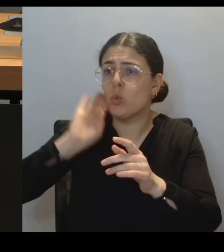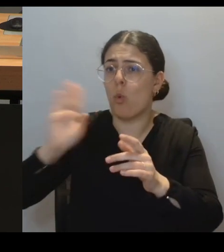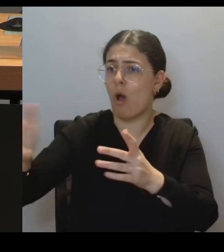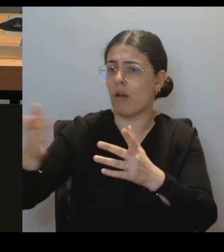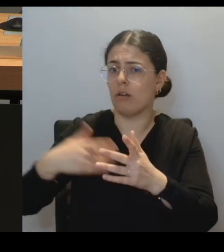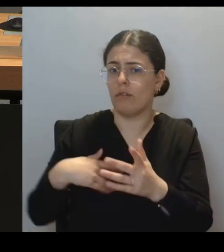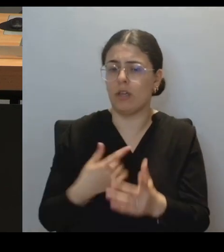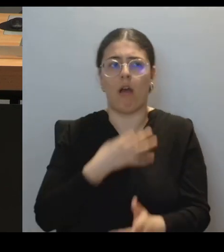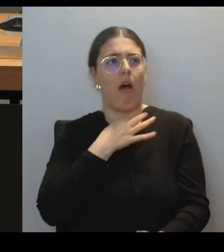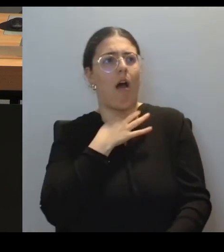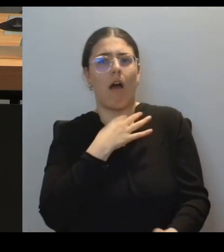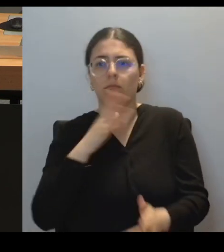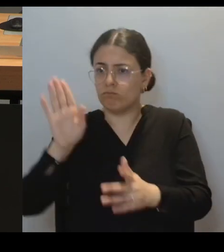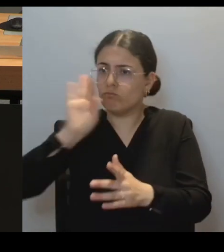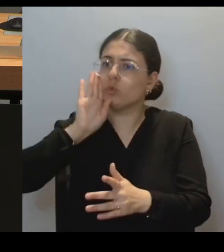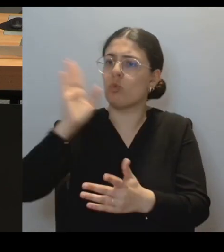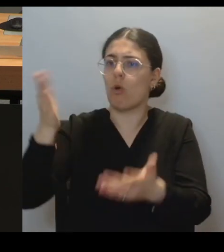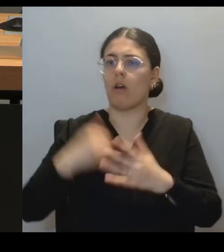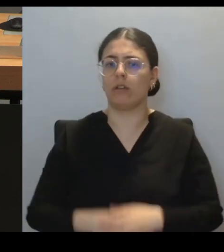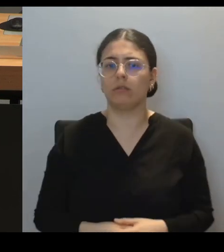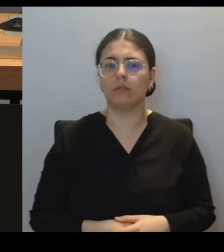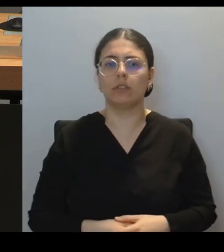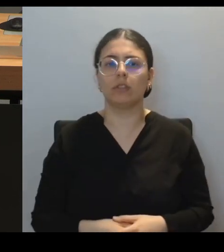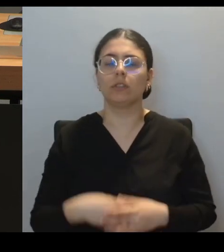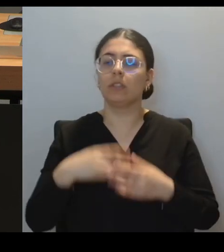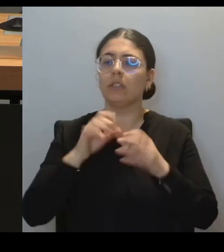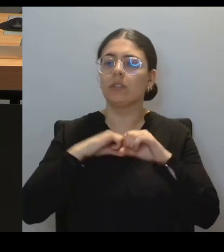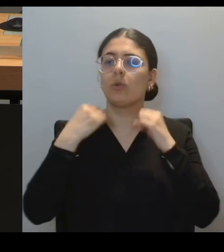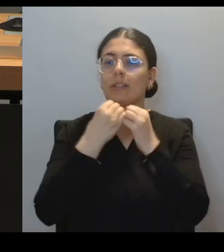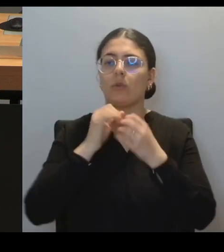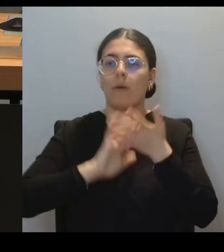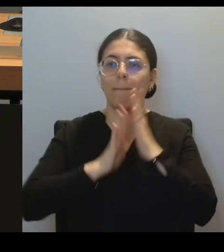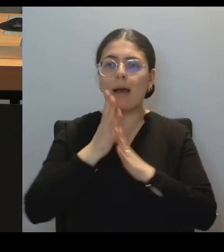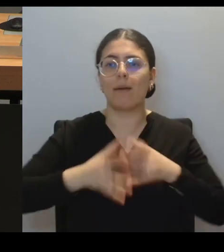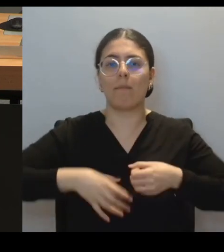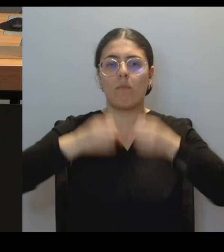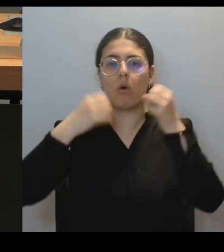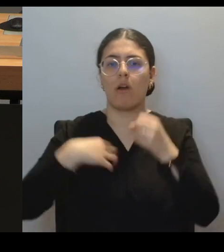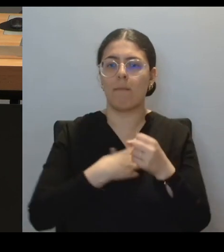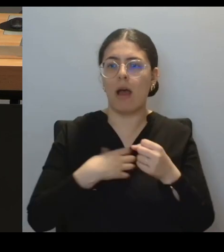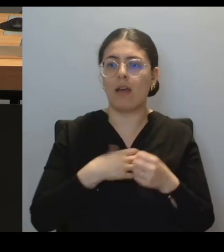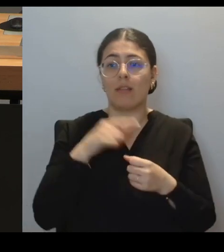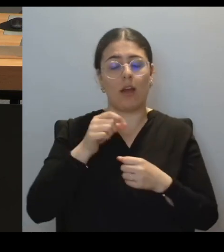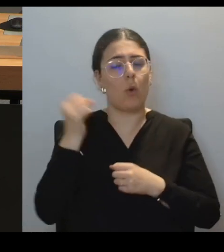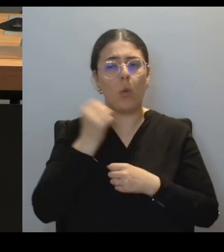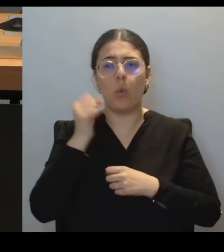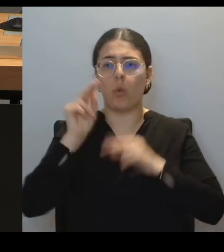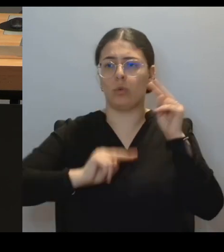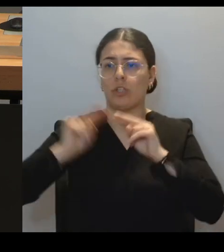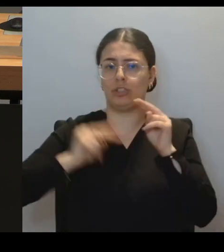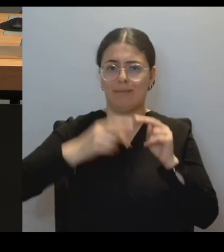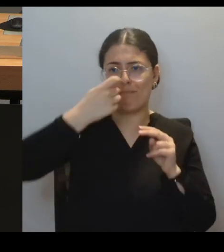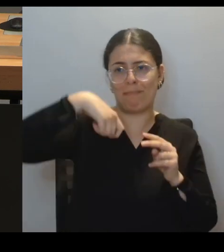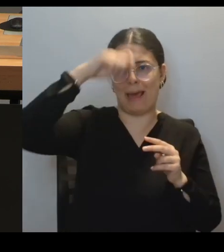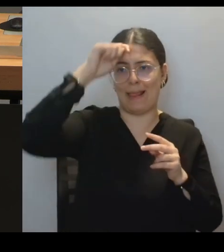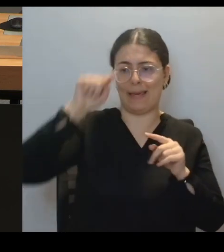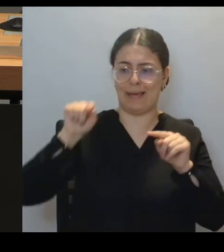unterscheidet sich aber in einem ganz wesentlichen Punkt von der Berliner Ausgangslage im Gegensatz zu Brandenburg, ich weiß nicht, ob Sie mal auf die Landkarte geguckt haben, ist Berlin